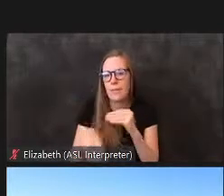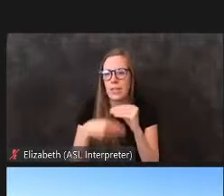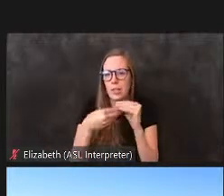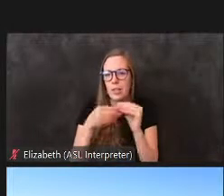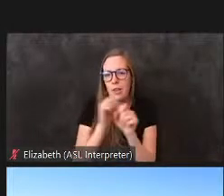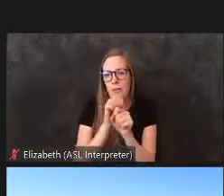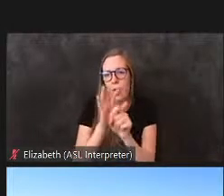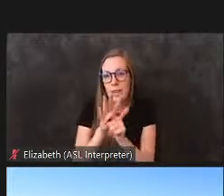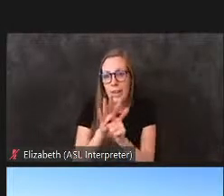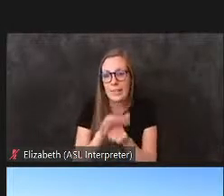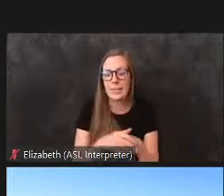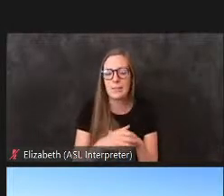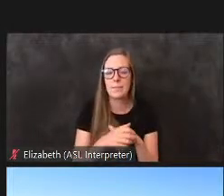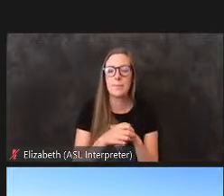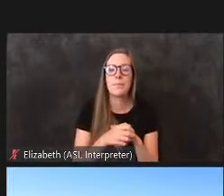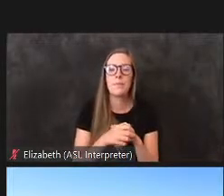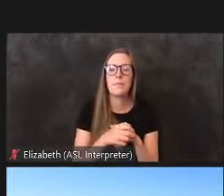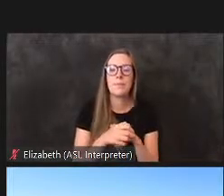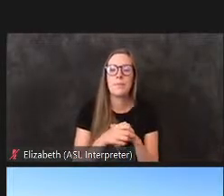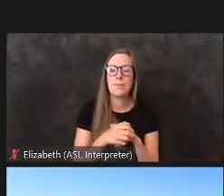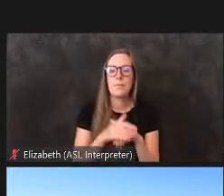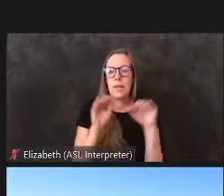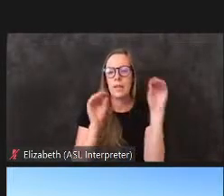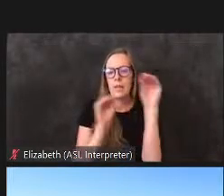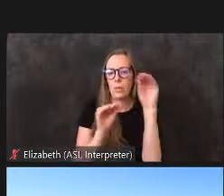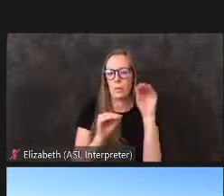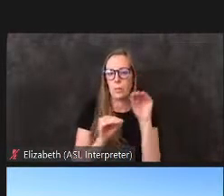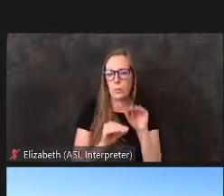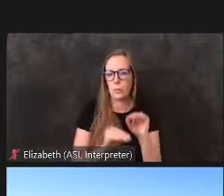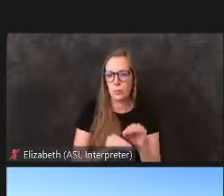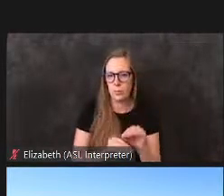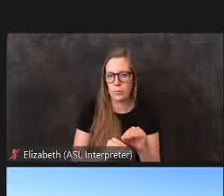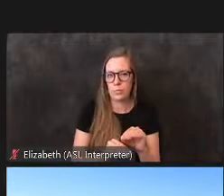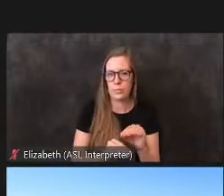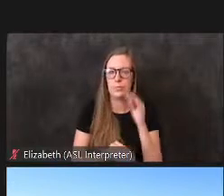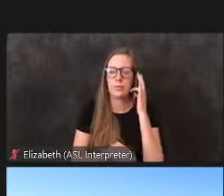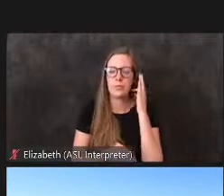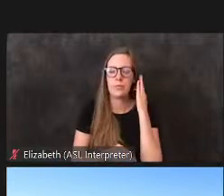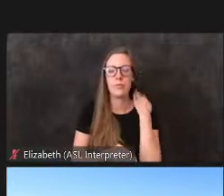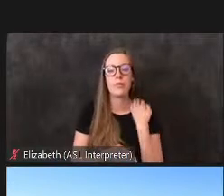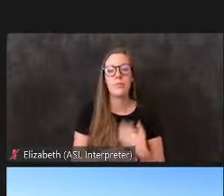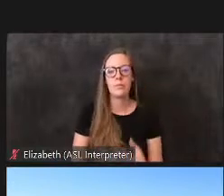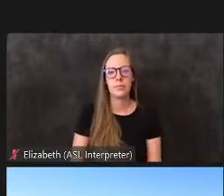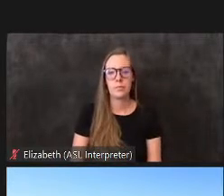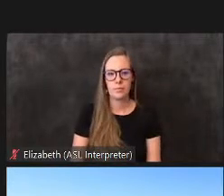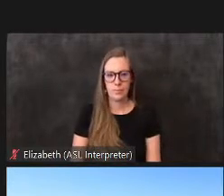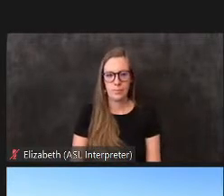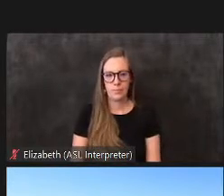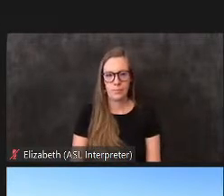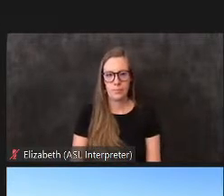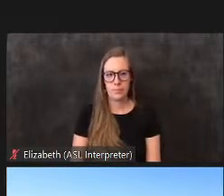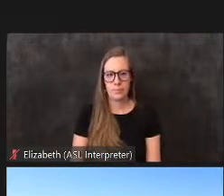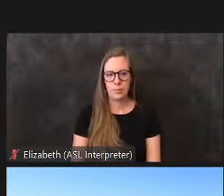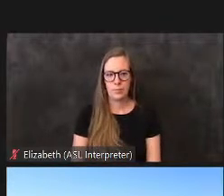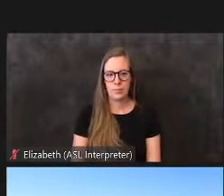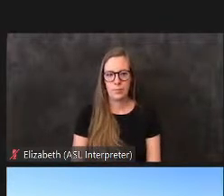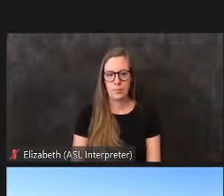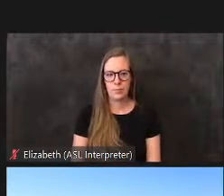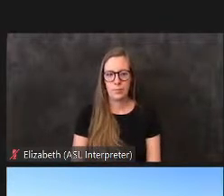19 con la causa de muerte y reordenando la influencia hegemonia o. A quién se lo decís?